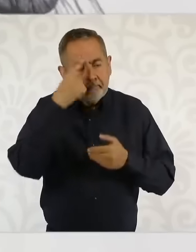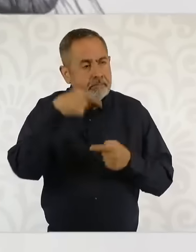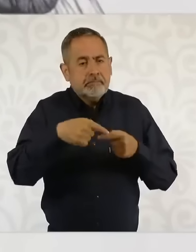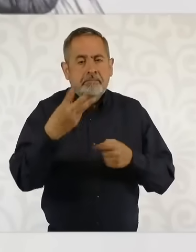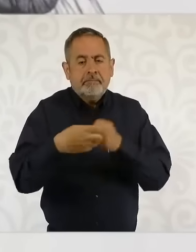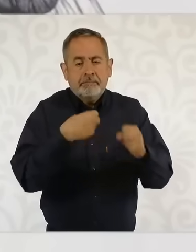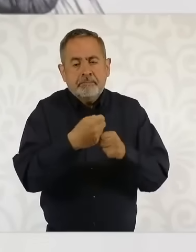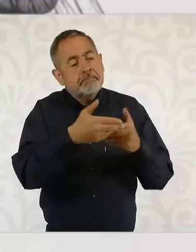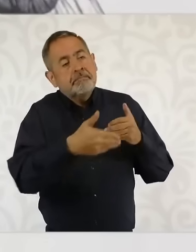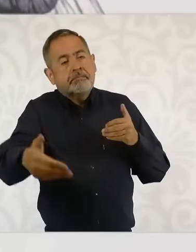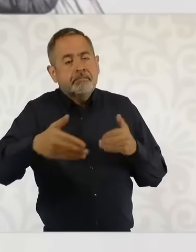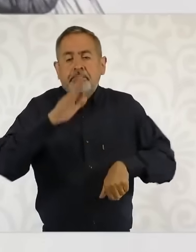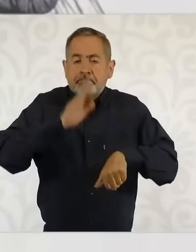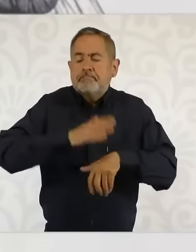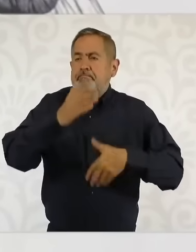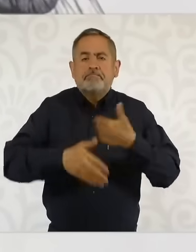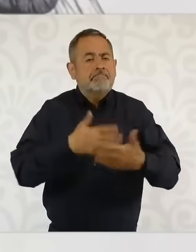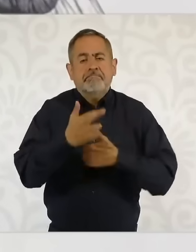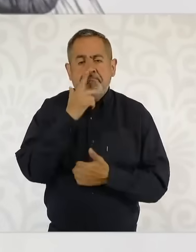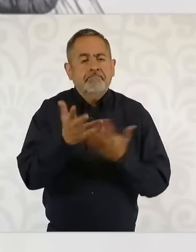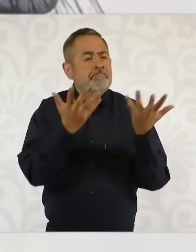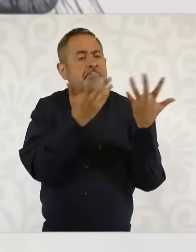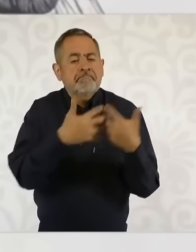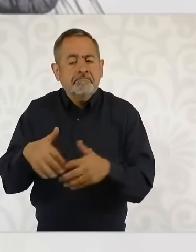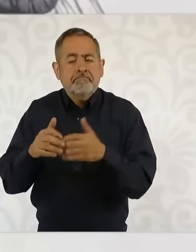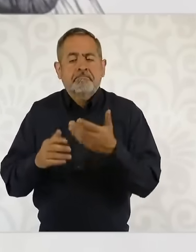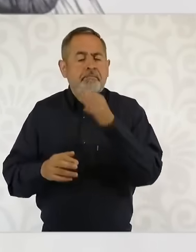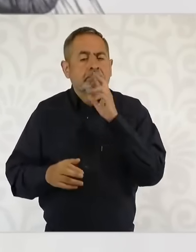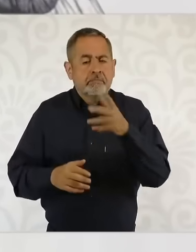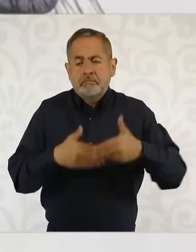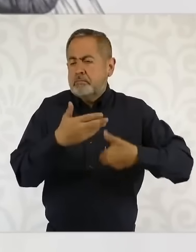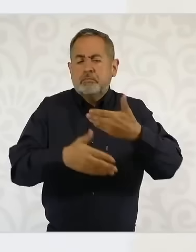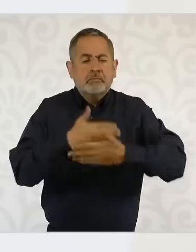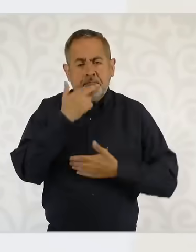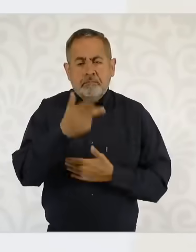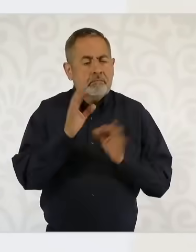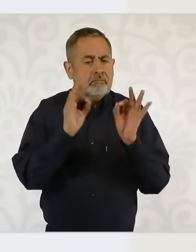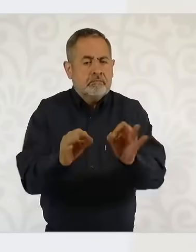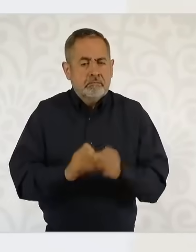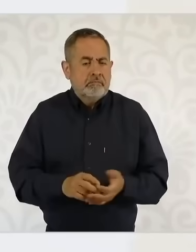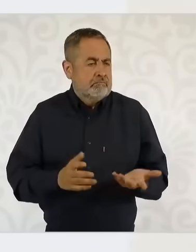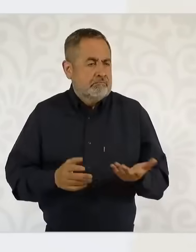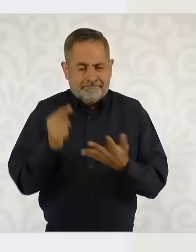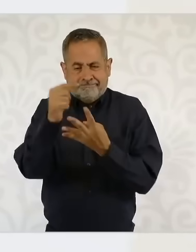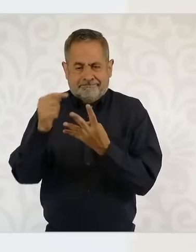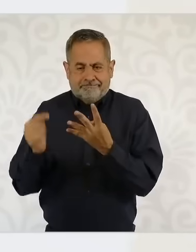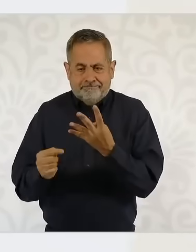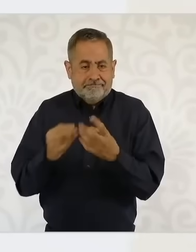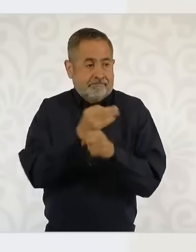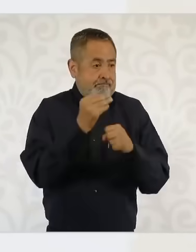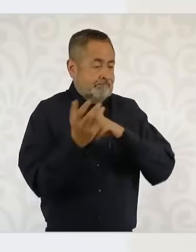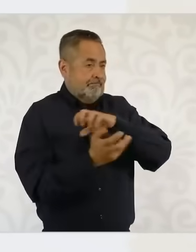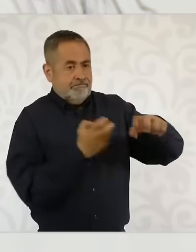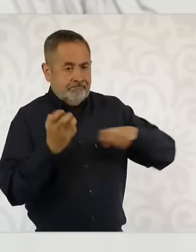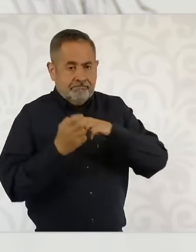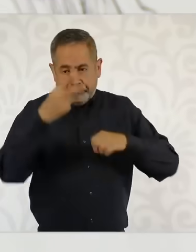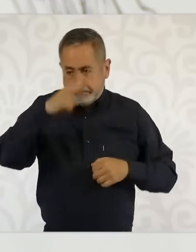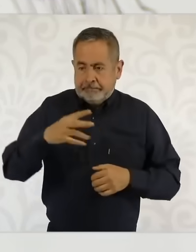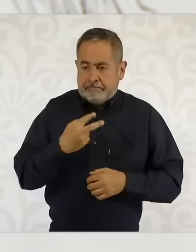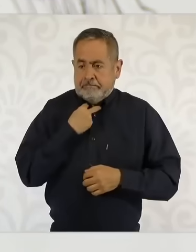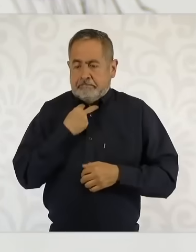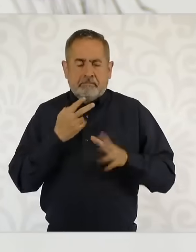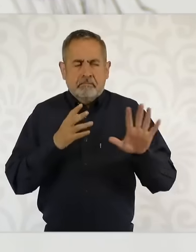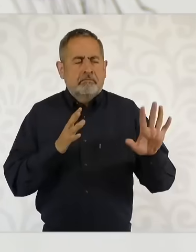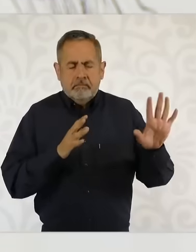mucho más eh mejora en todos estos asuntos que hoy están afectando a México Entonces ese fue el